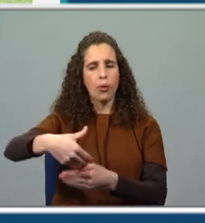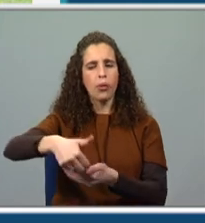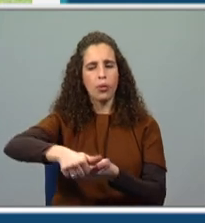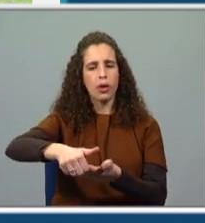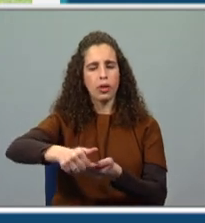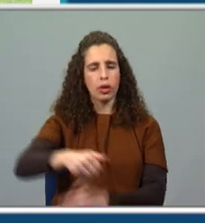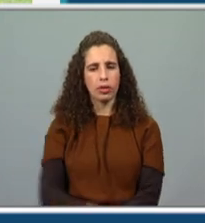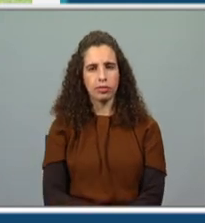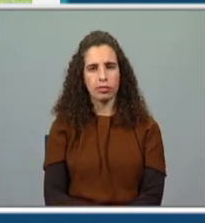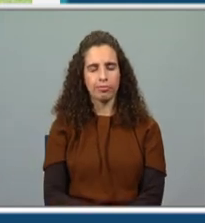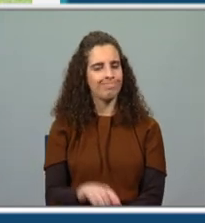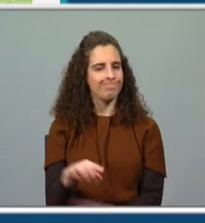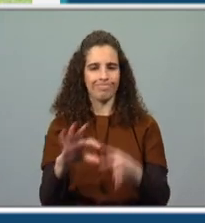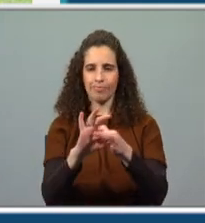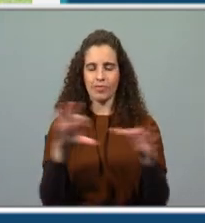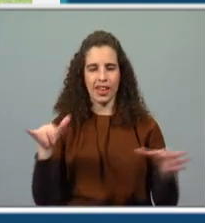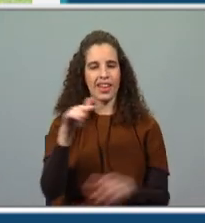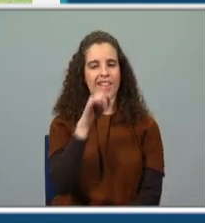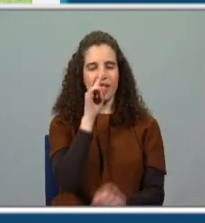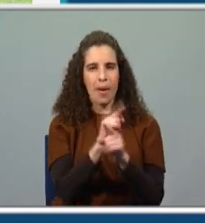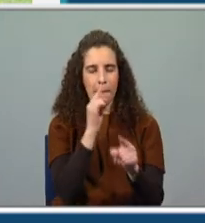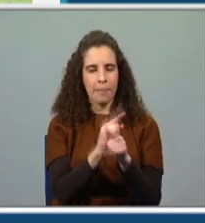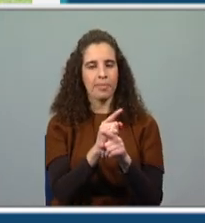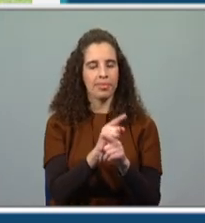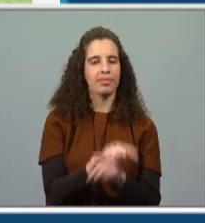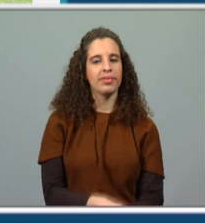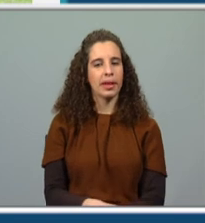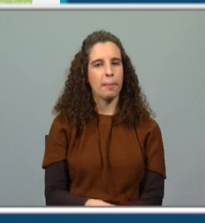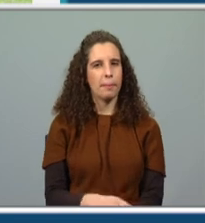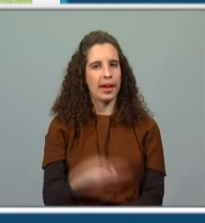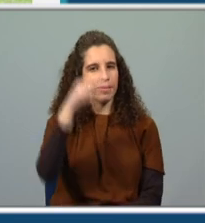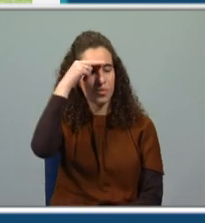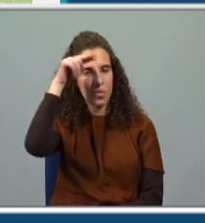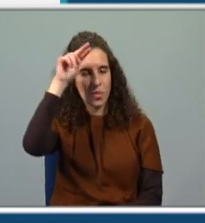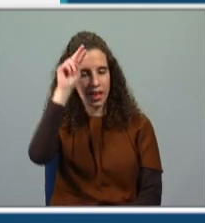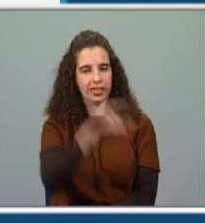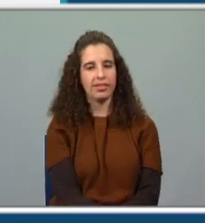não fazia parte esta Foi mesmo só para vos enganar 不是這個的一部分 它真的只是為了欺騙你